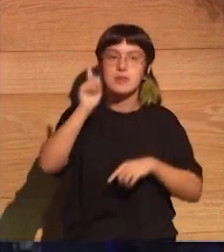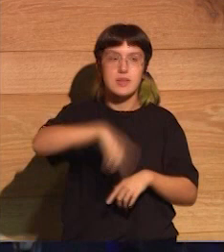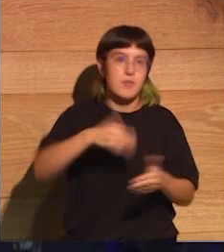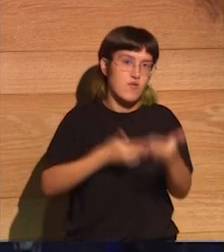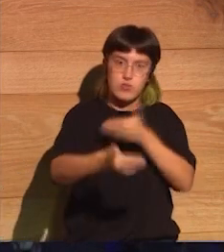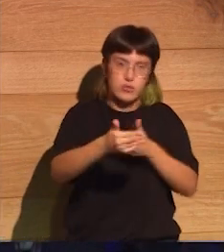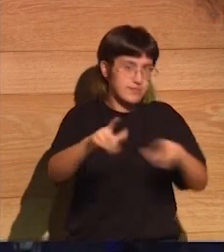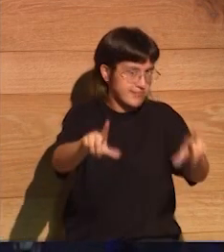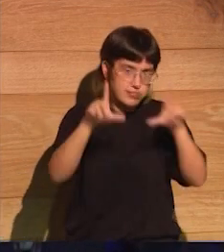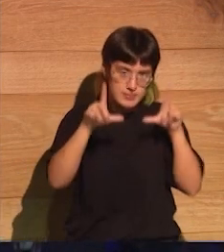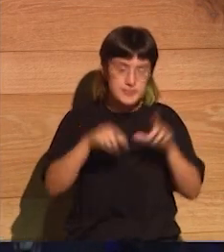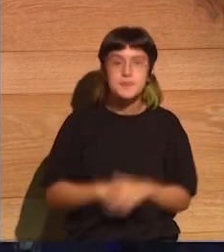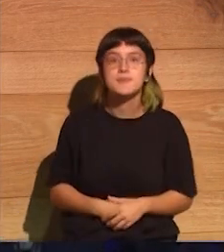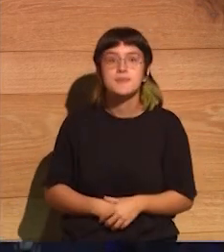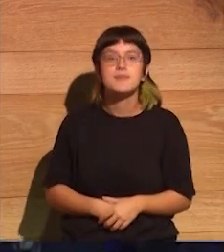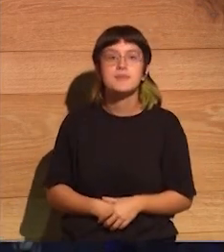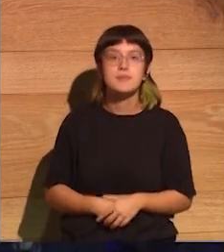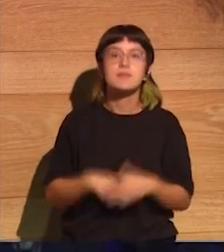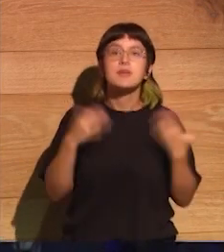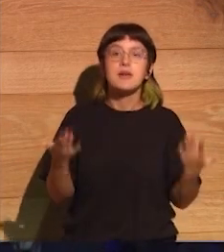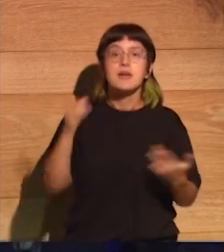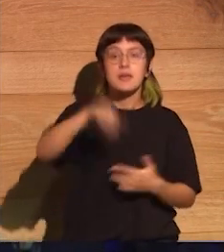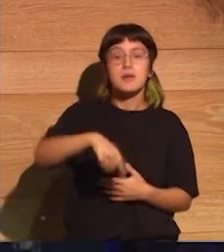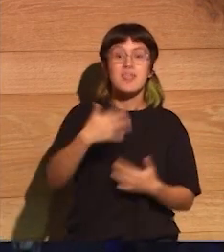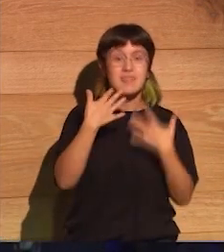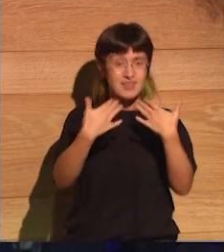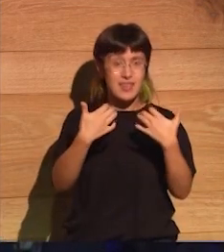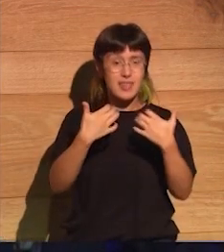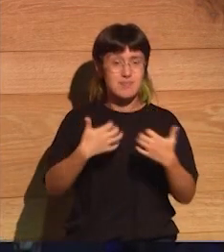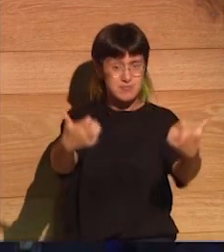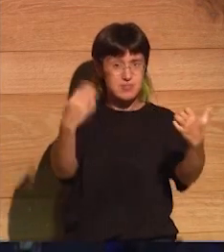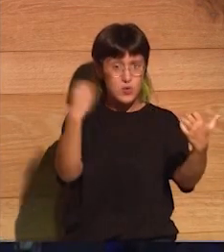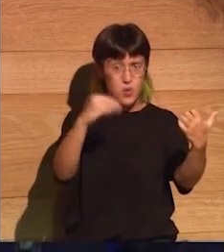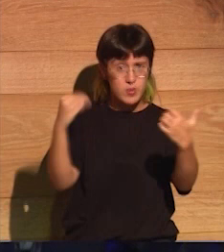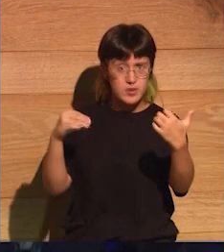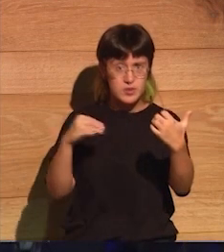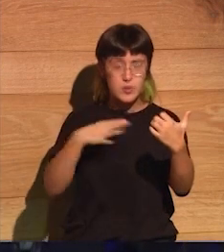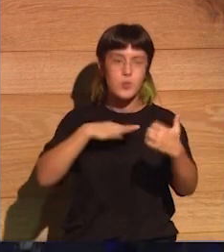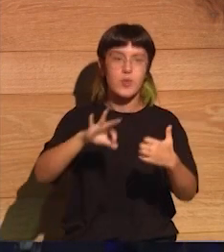Y van a ser los actores que precisamente lleven las tecnologías a su siguiente estadio.